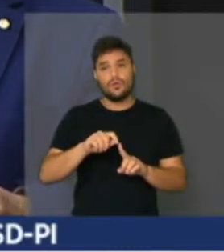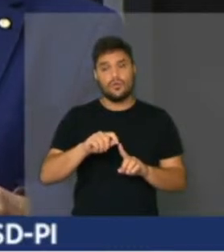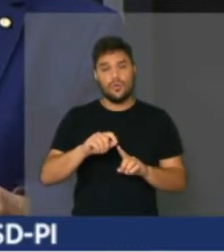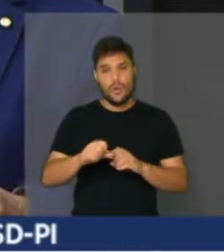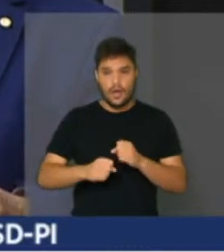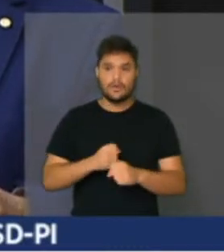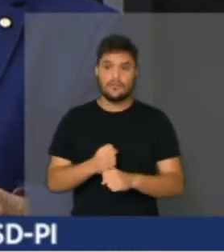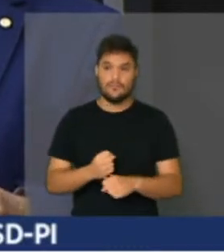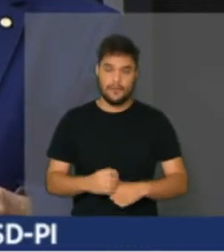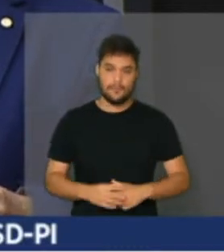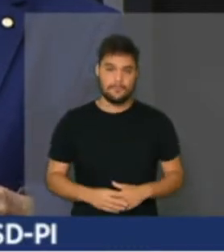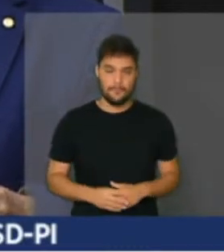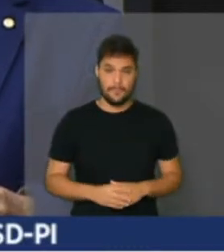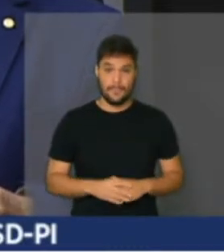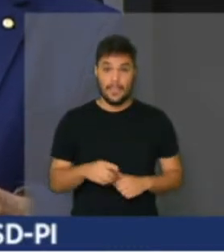ACONTECEU PORQUE FOI ESSE